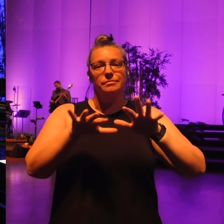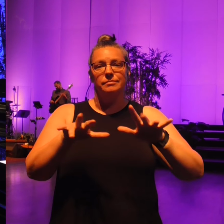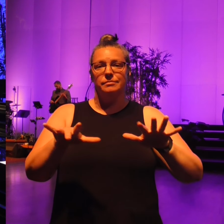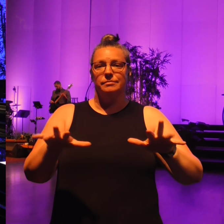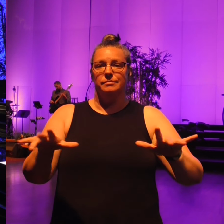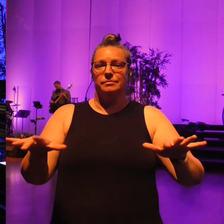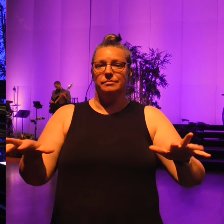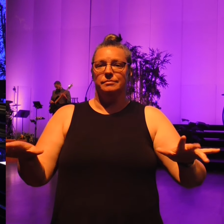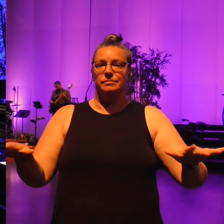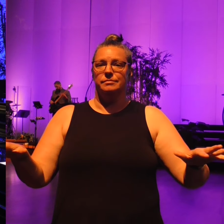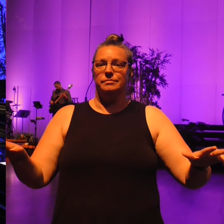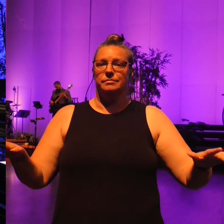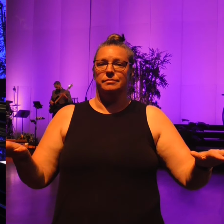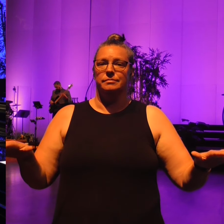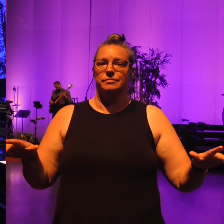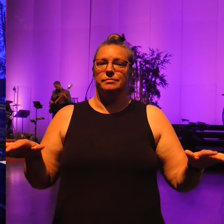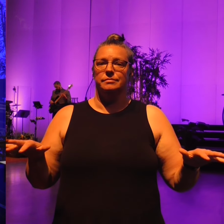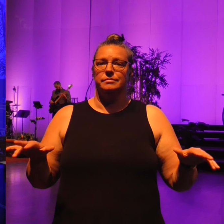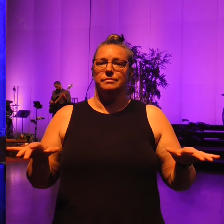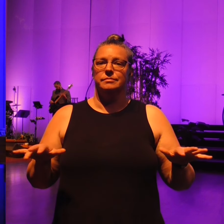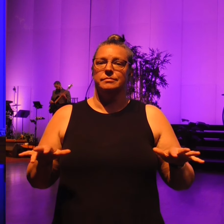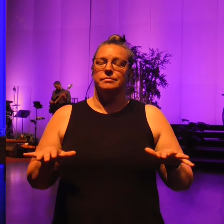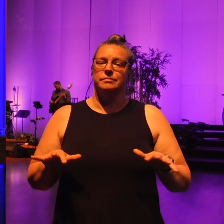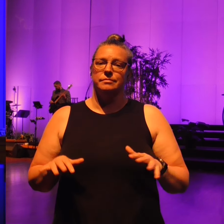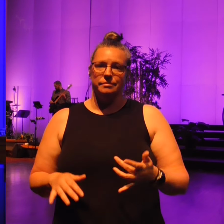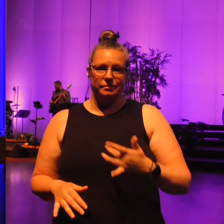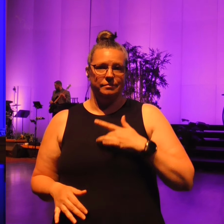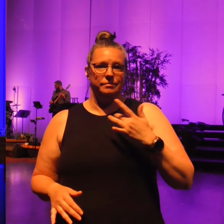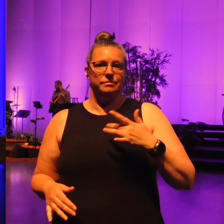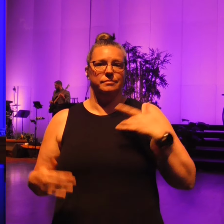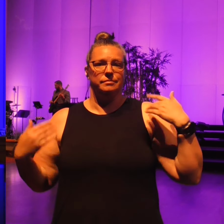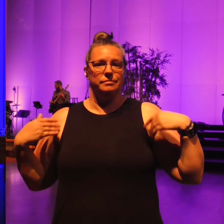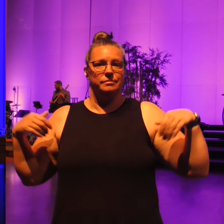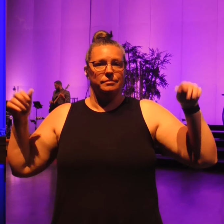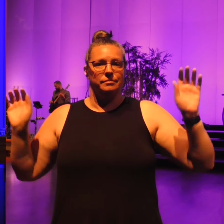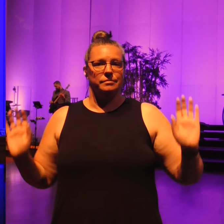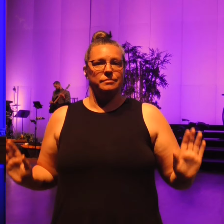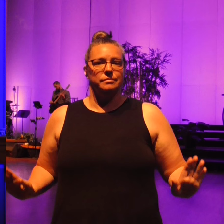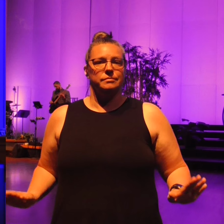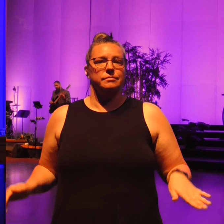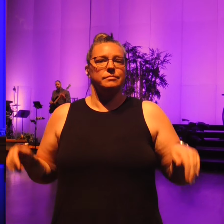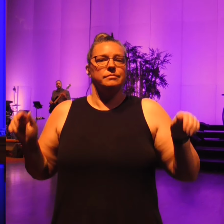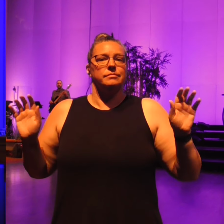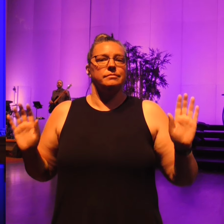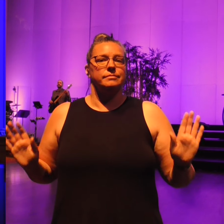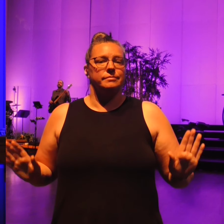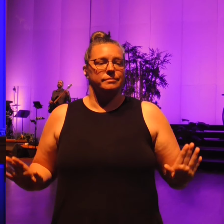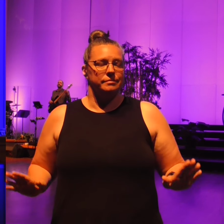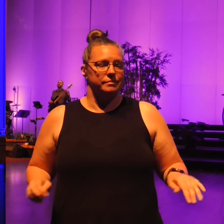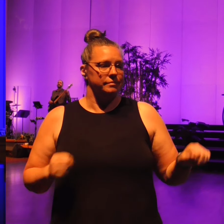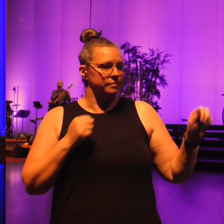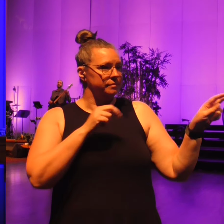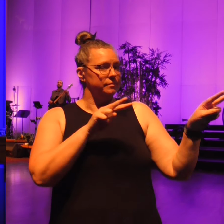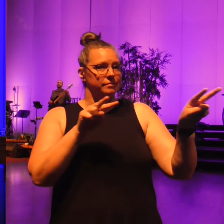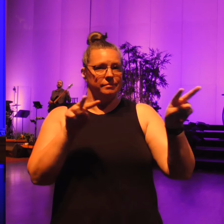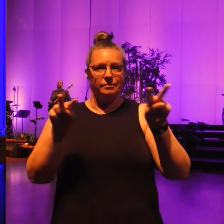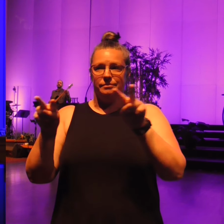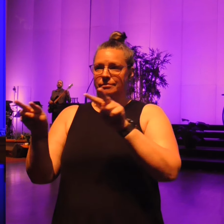gracia Puedo escuchar el roce de las alas de los ángeles